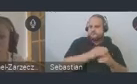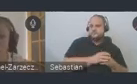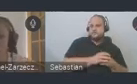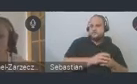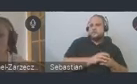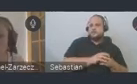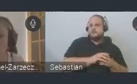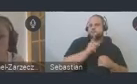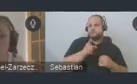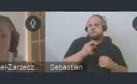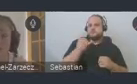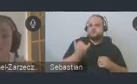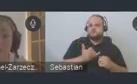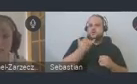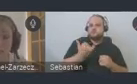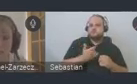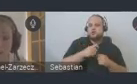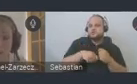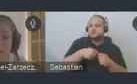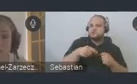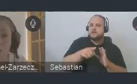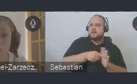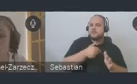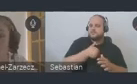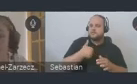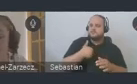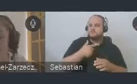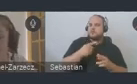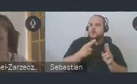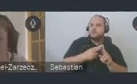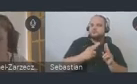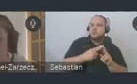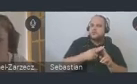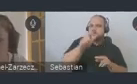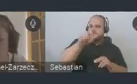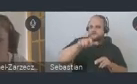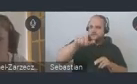Tutaj często rozwiązaniem dla nas są konsultacje indywidualne.